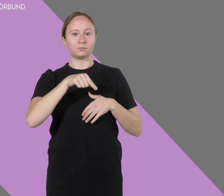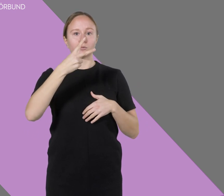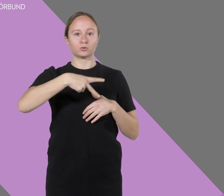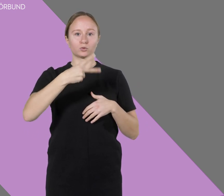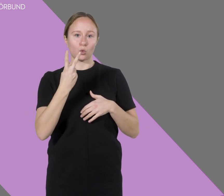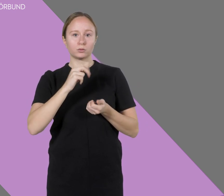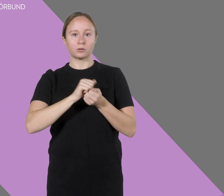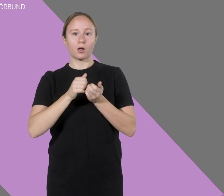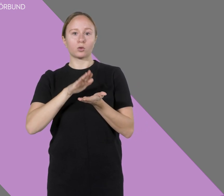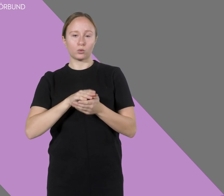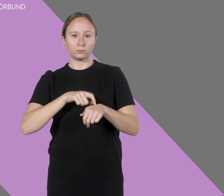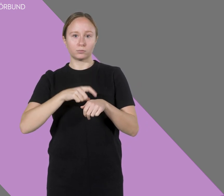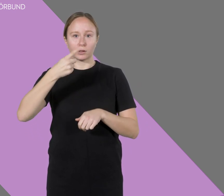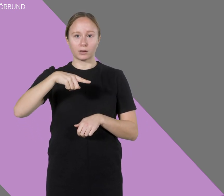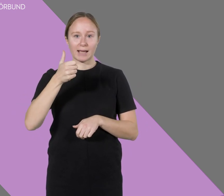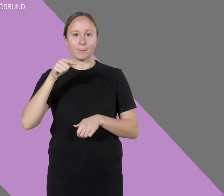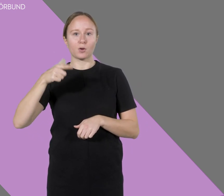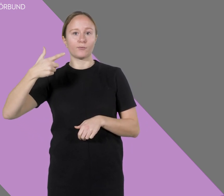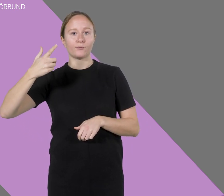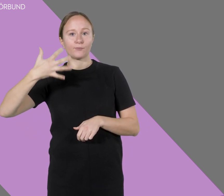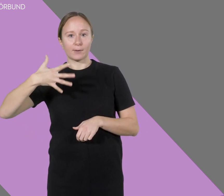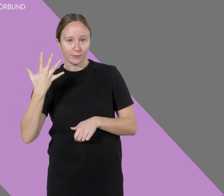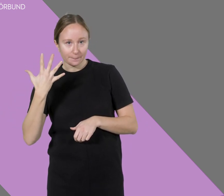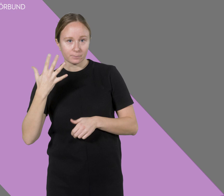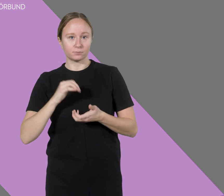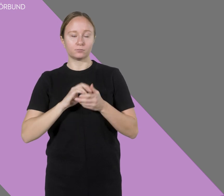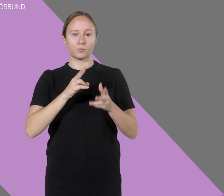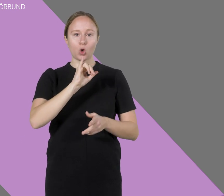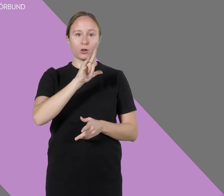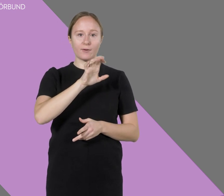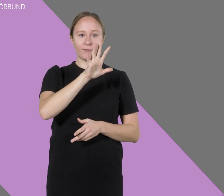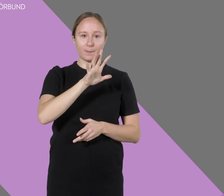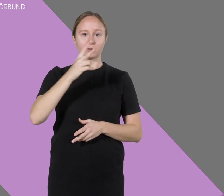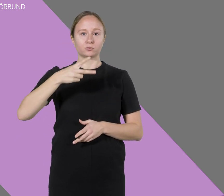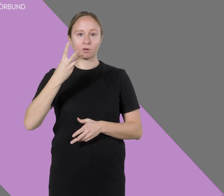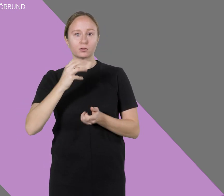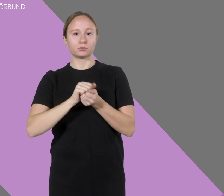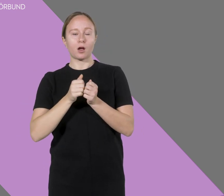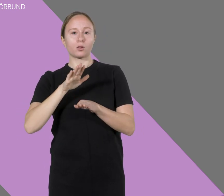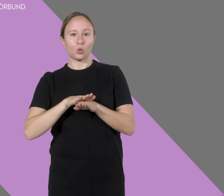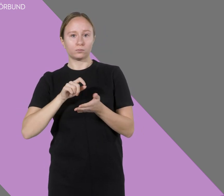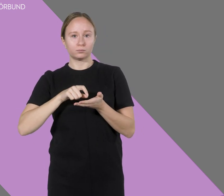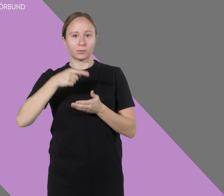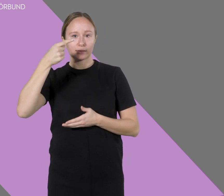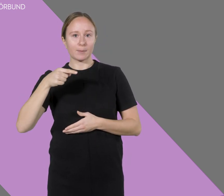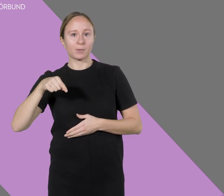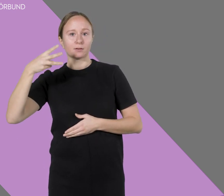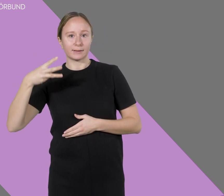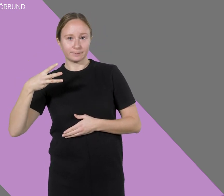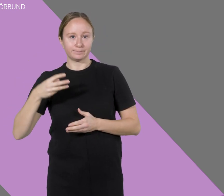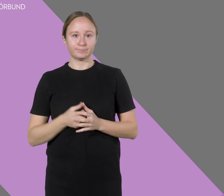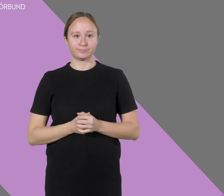den 22 januari kl. 19.55 och på Yle Fem den 23 januari kl. 10.30.